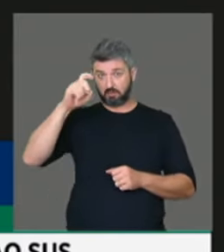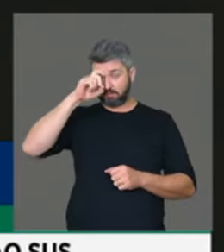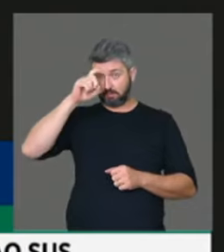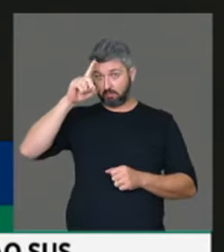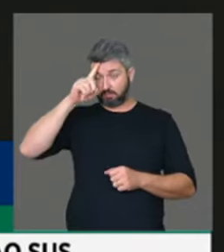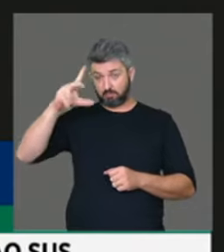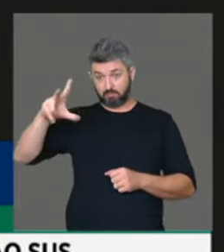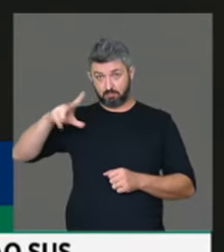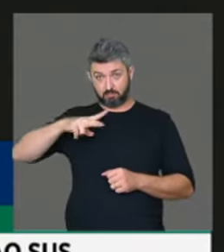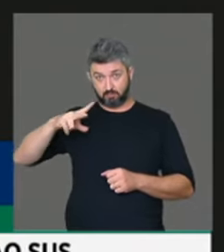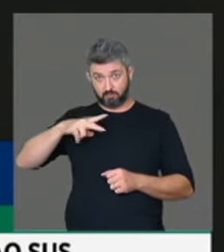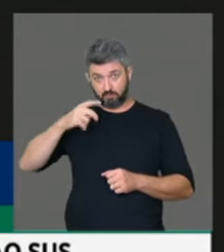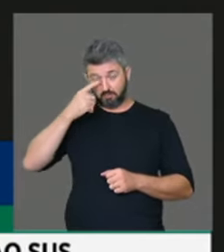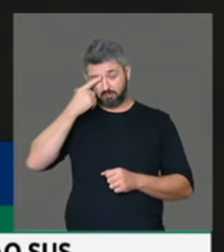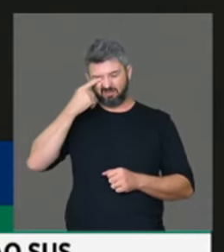PRIVADOS QUEREM AJUDAR NESSE MOMENTO DE CALAMIDADE, E